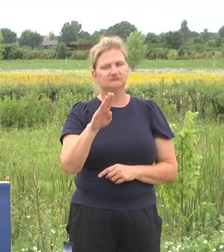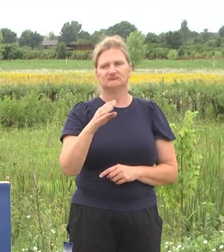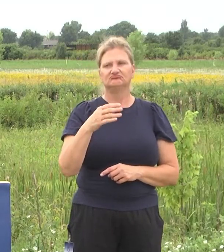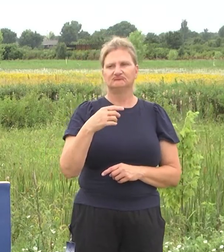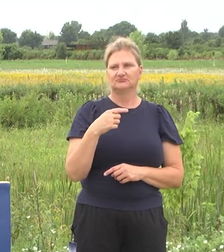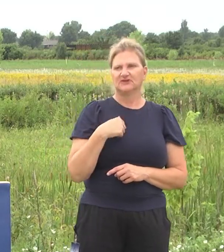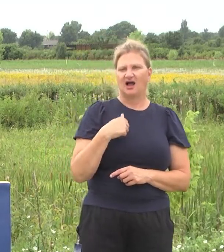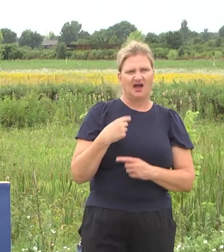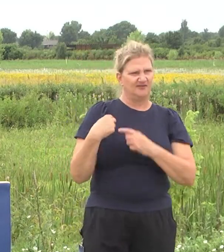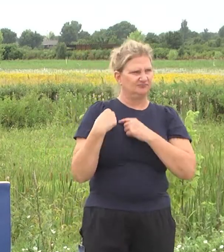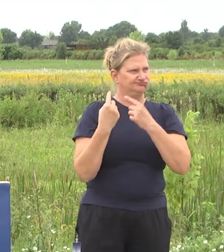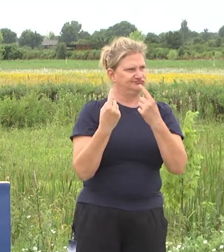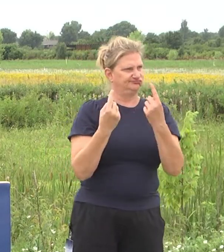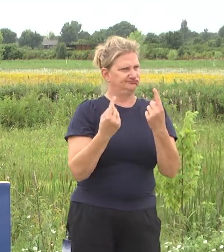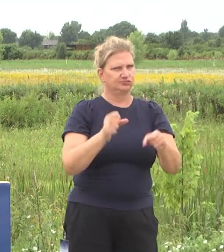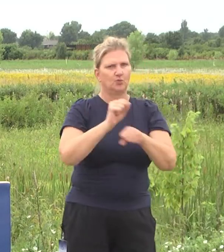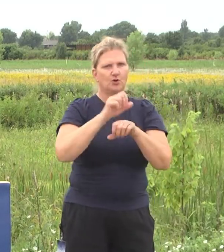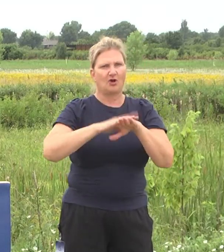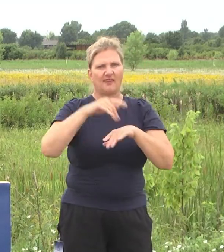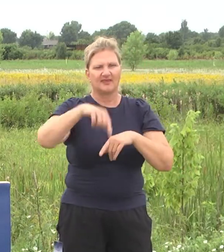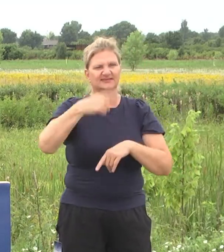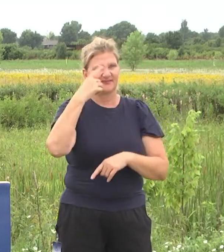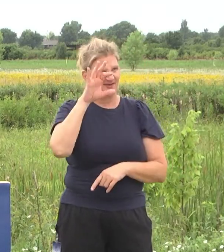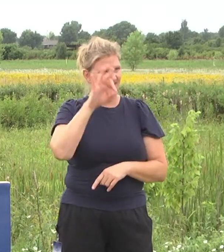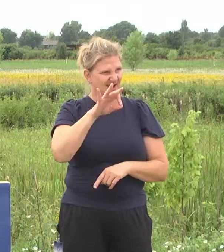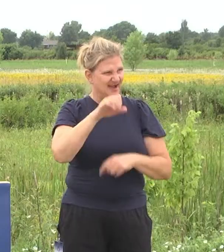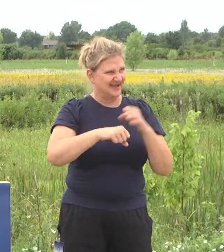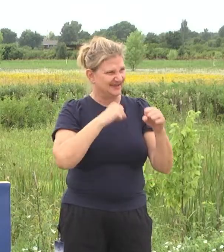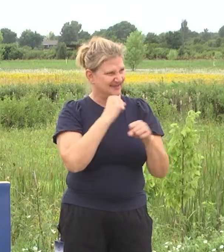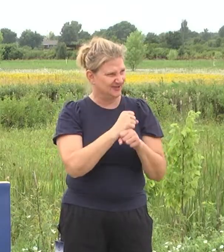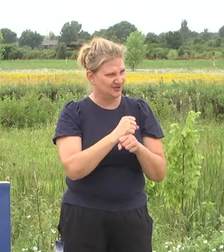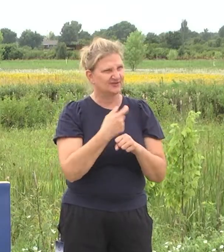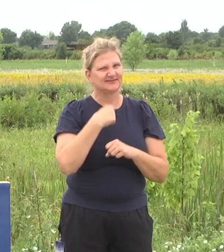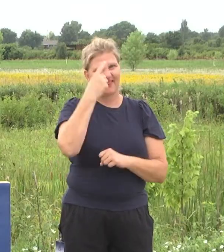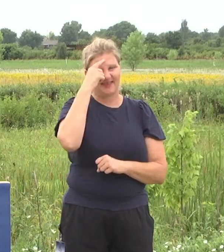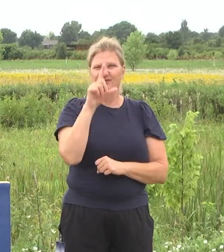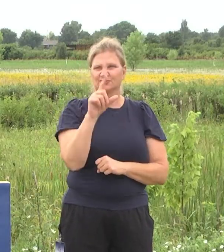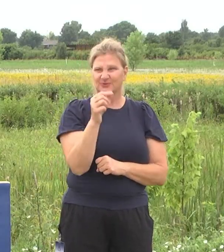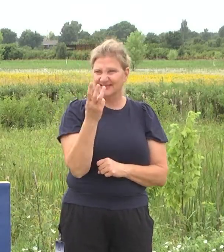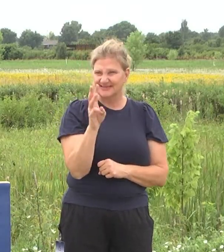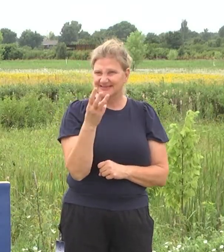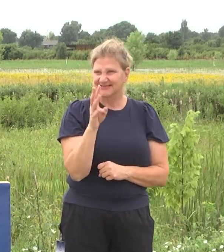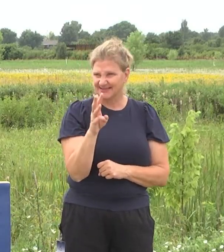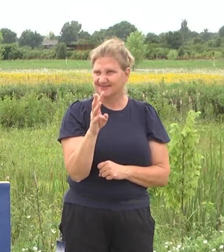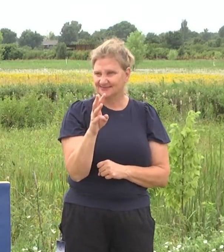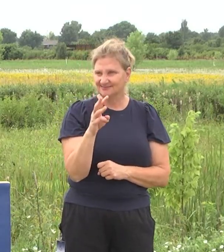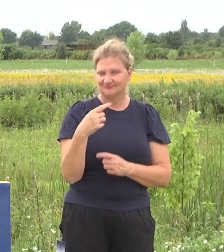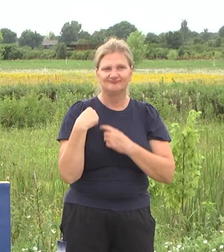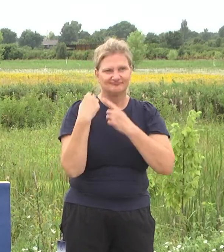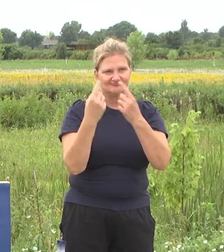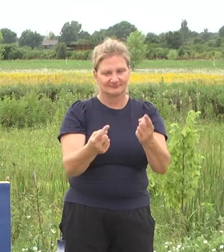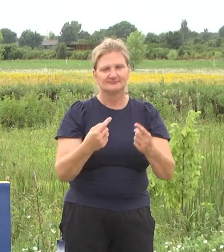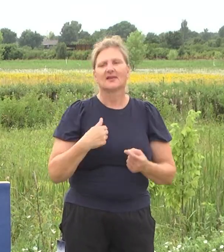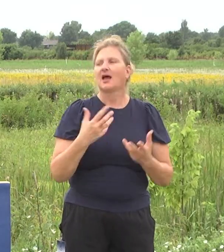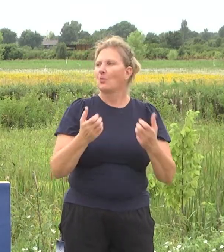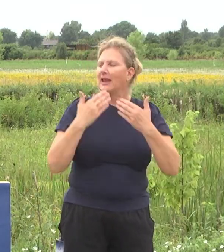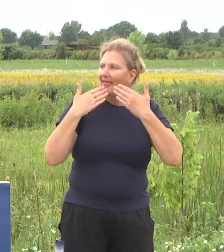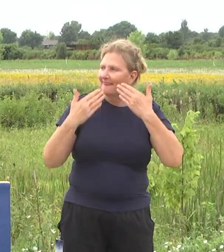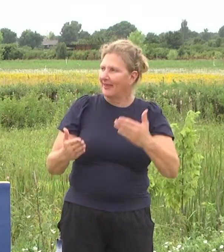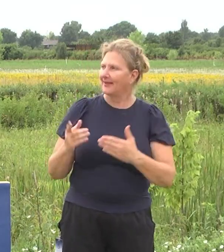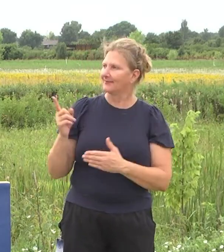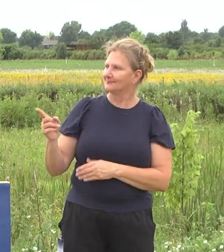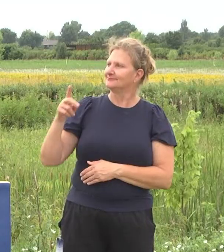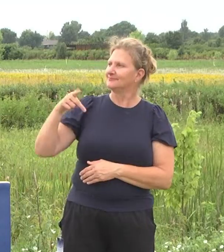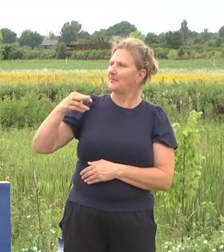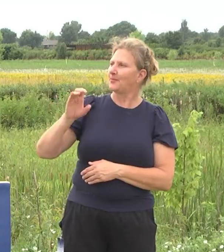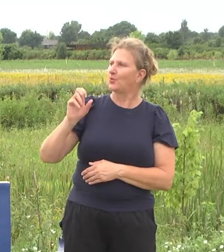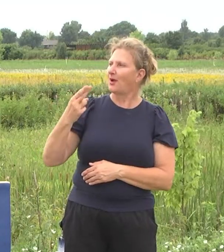años. Primero, quiero agradecer a la familia Proct y a la ciudad de Witchah por su visión para